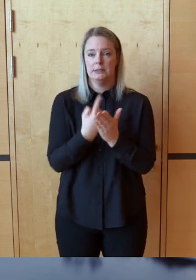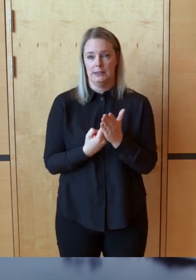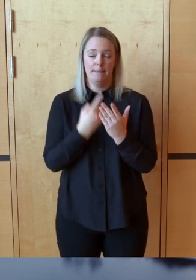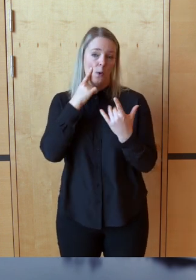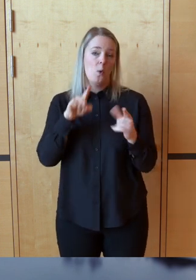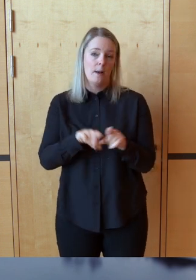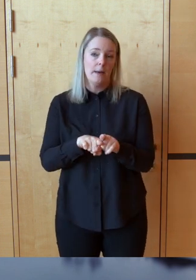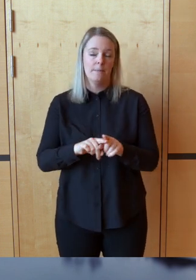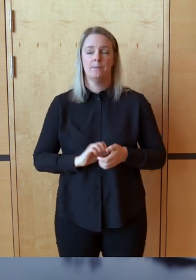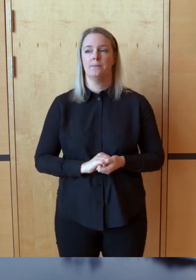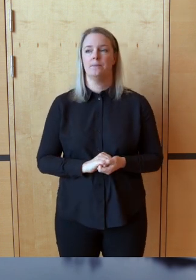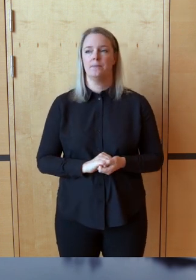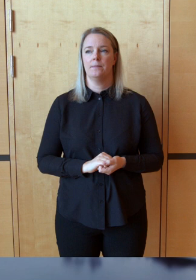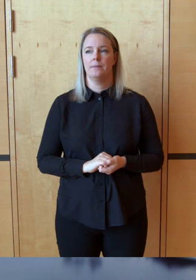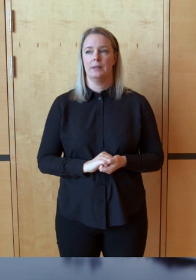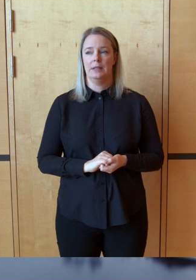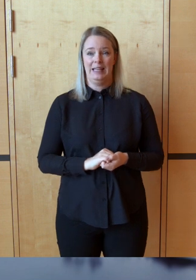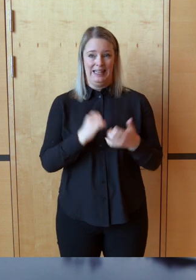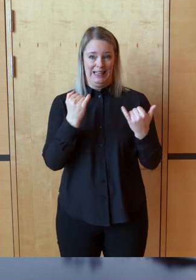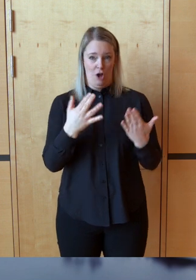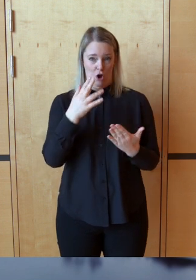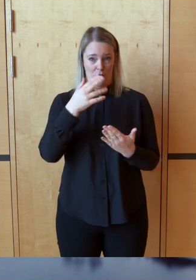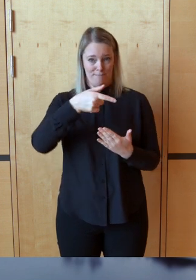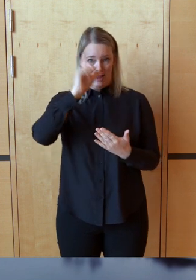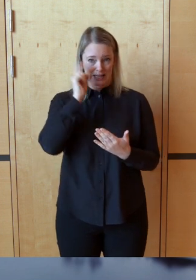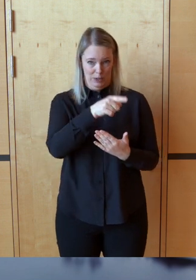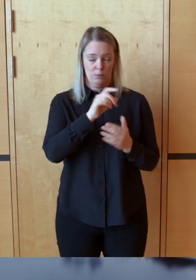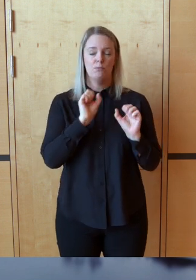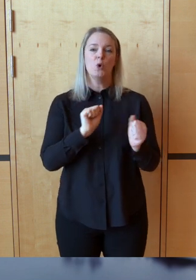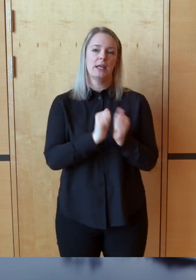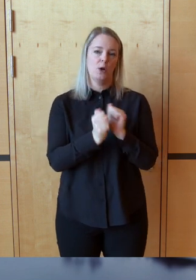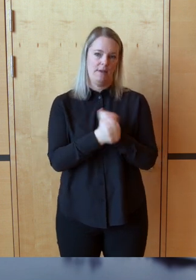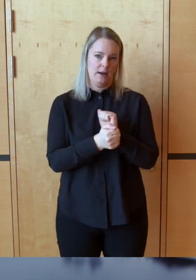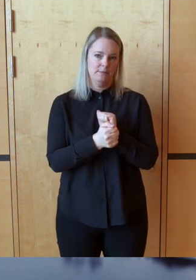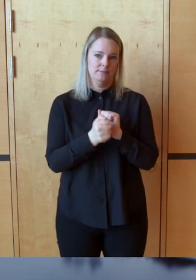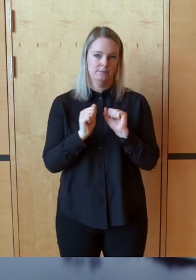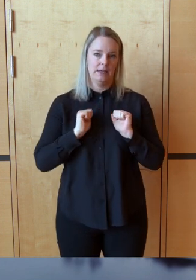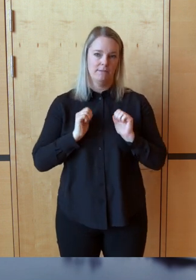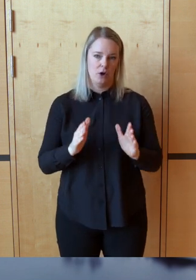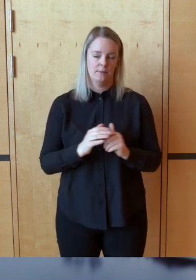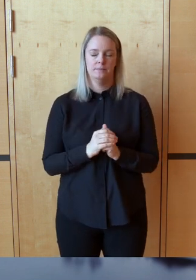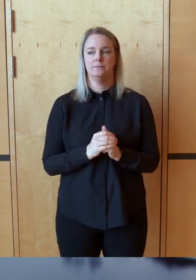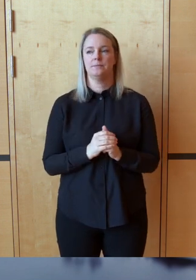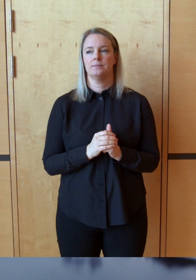Vi behöver renovera nu varann station om vi skulle vara kvar Det är flera delar på